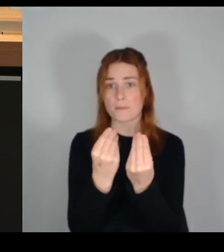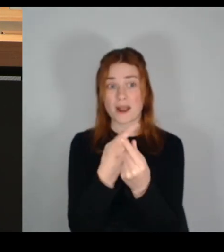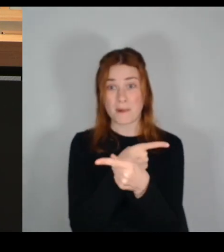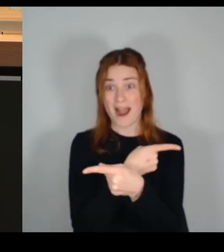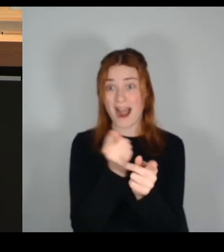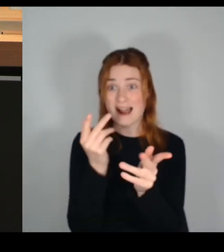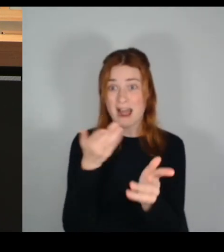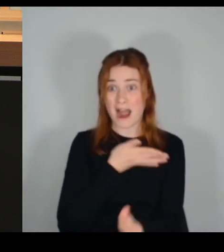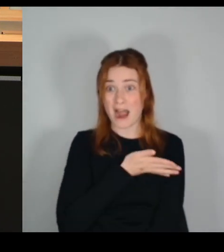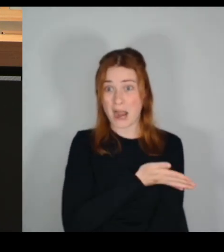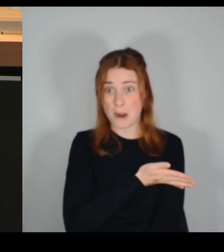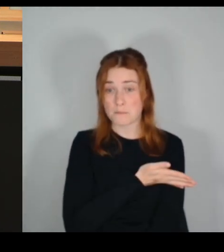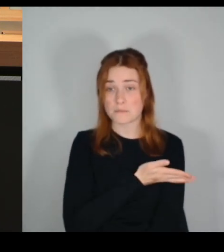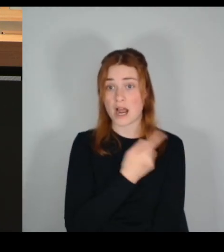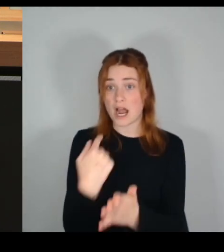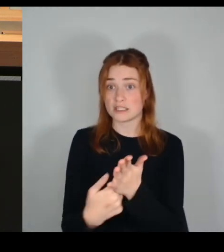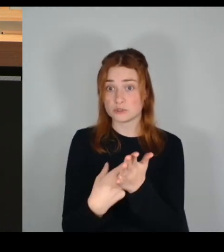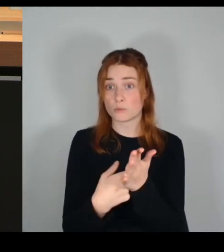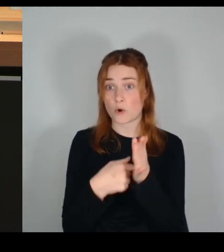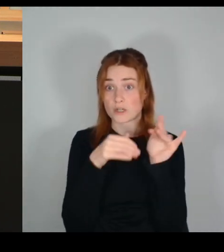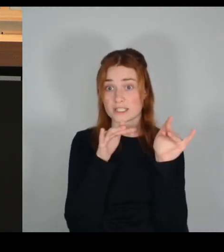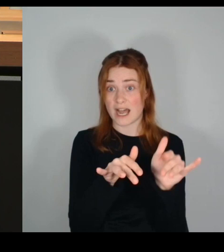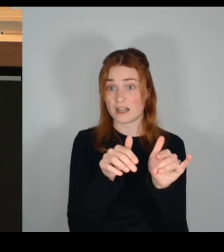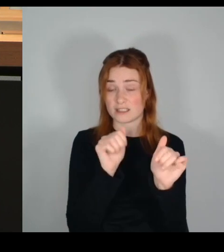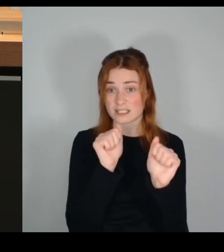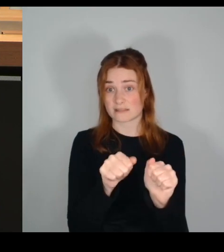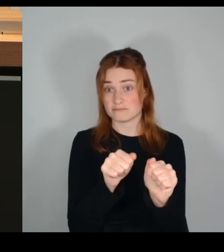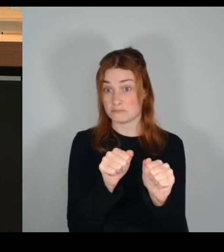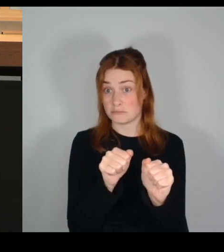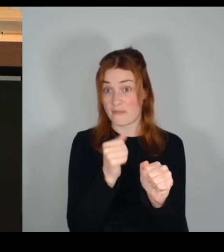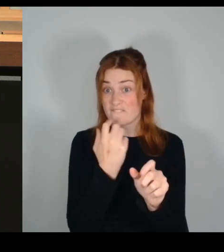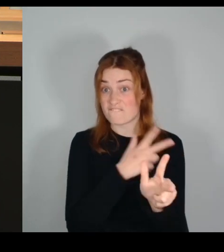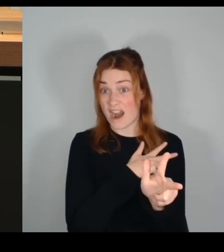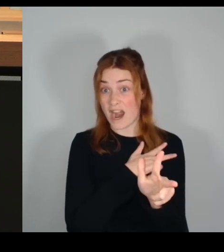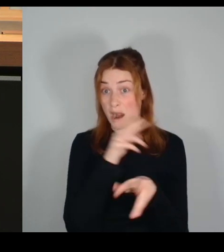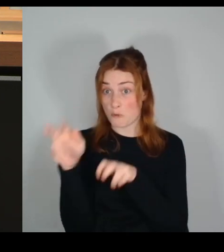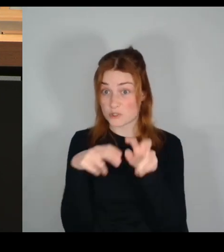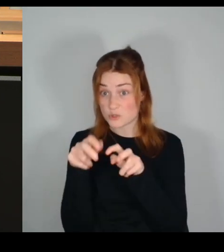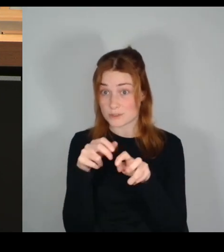Und warum ist das so? Weil viele Armutsbetroffene sich schämen, Sozialleistungen in Anspruch zu nehmen.